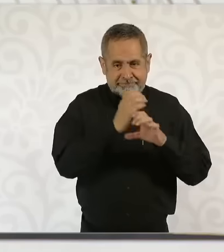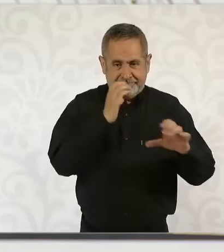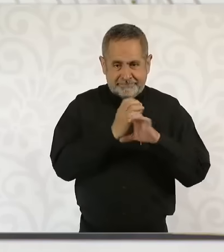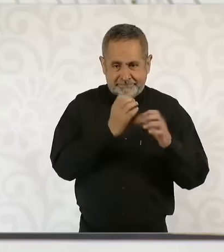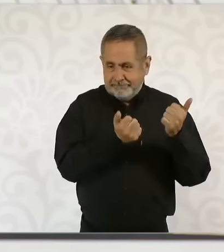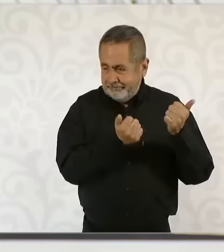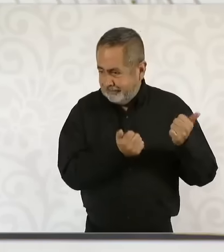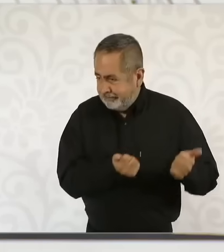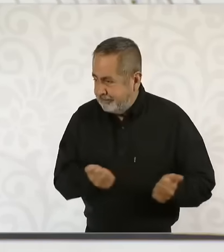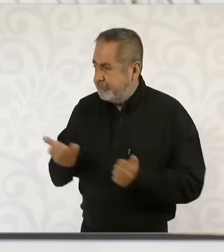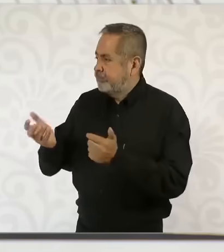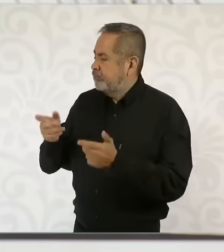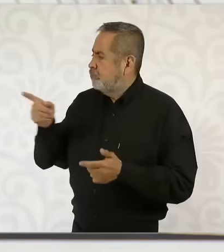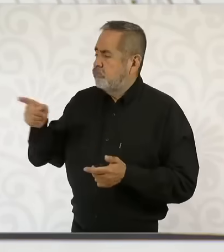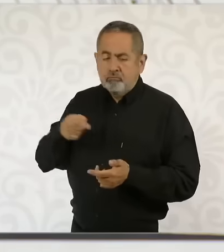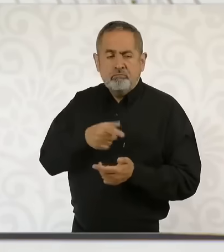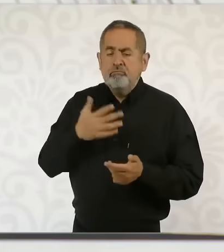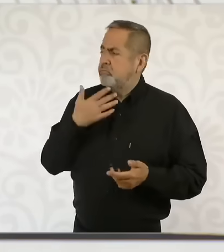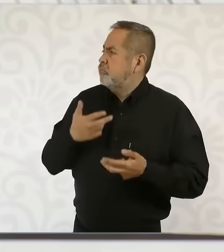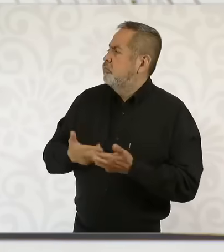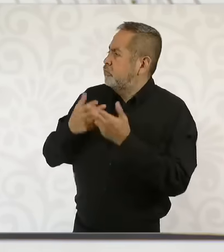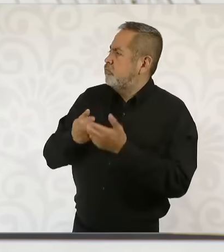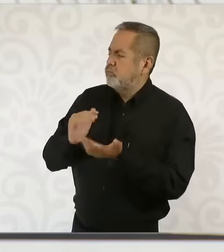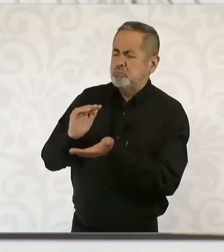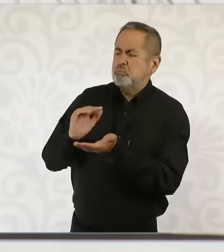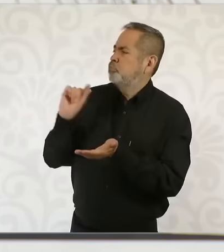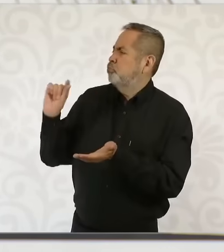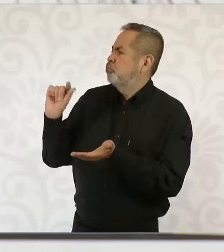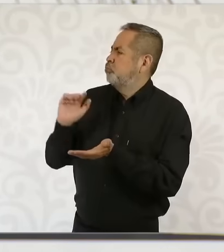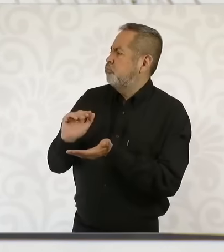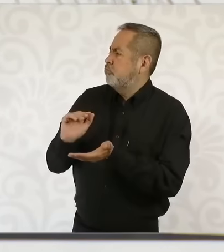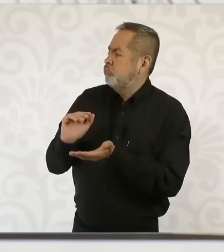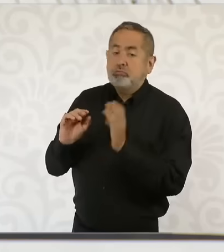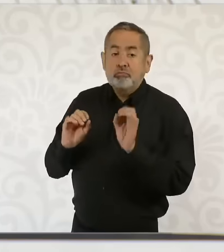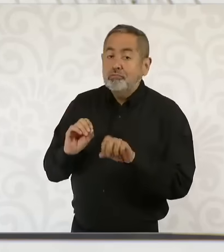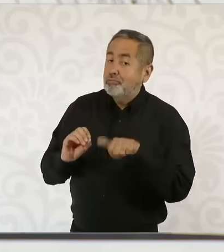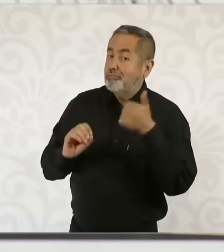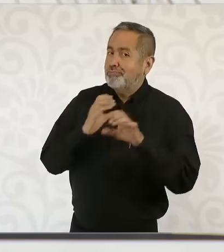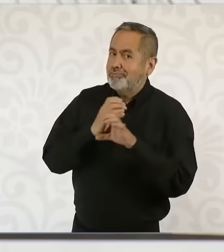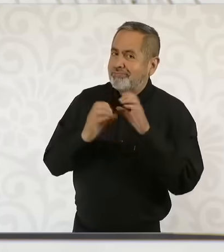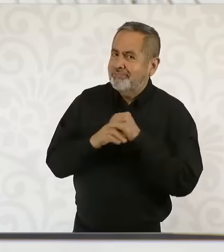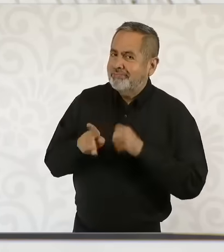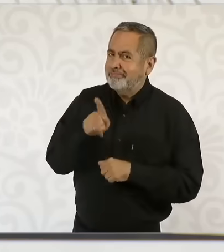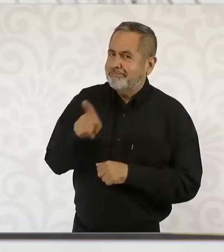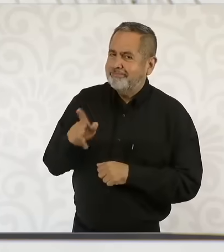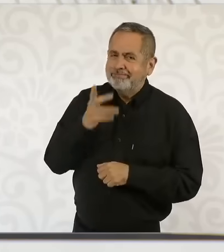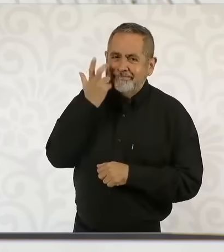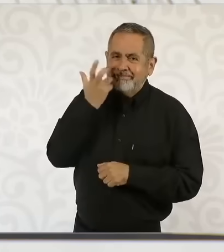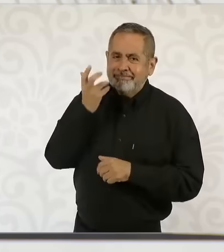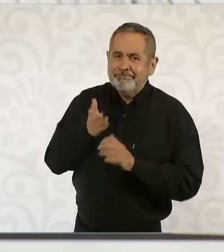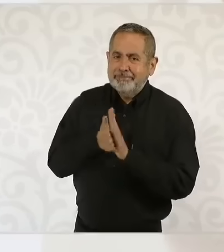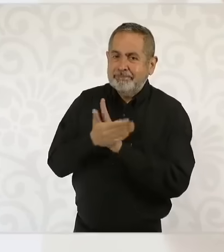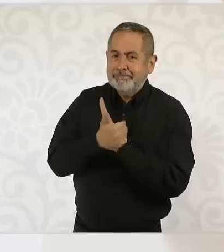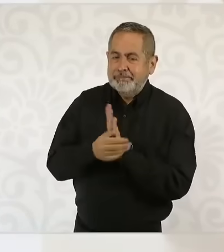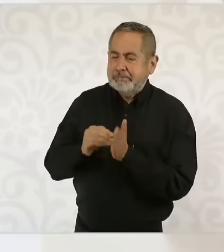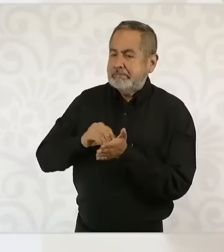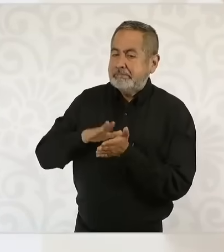y se reporta que es menos combustible o se reporta como otra cosa que no es el combustible, ese es el